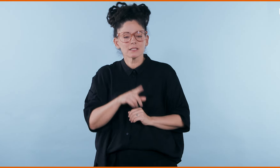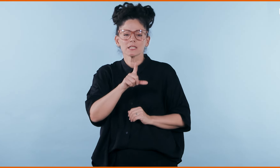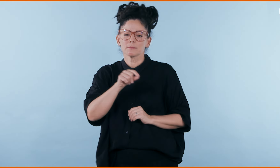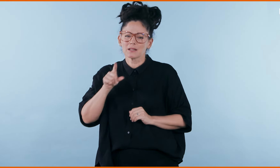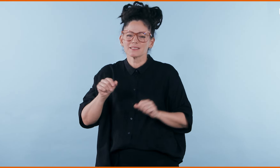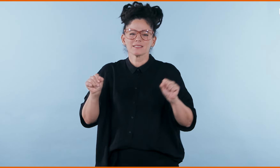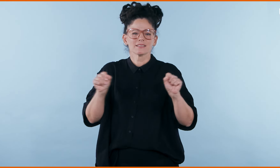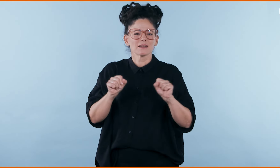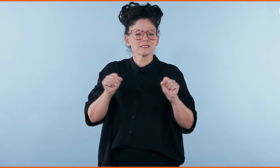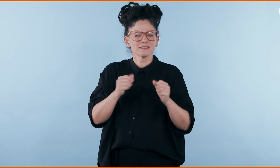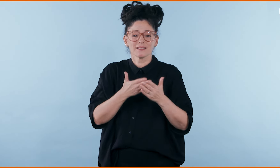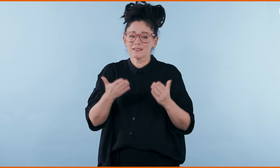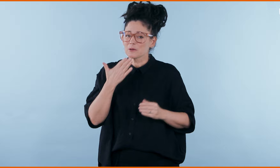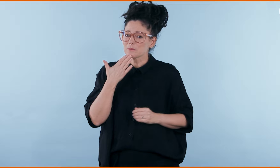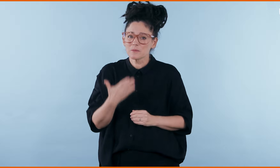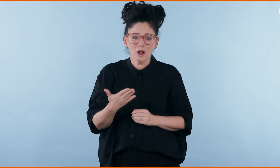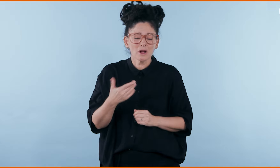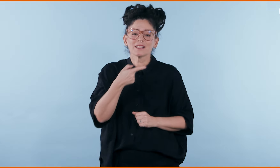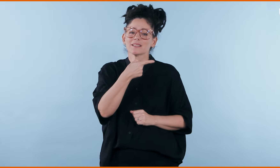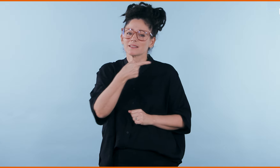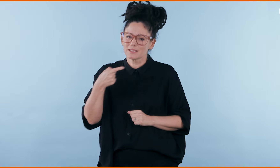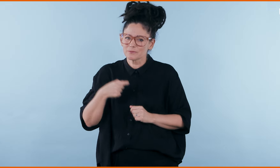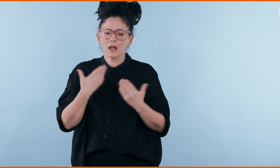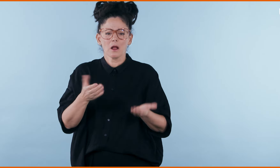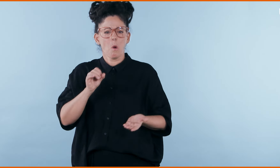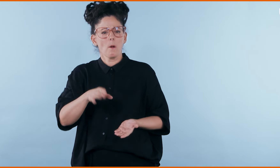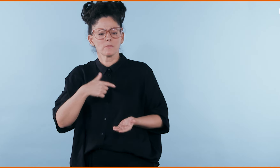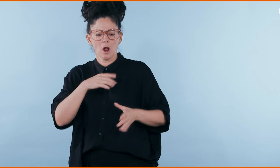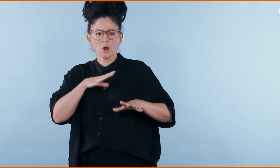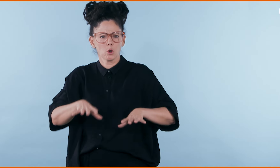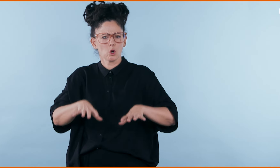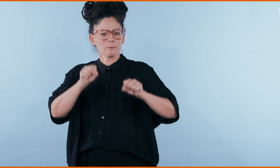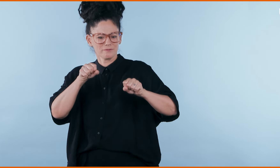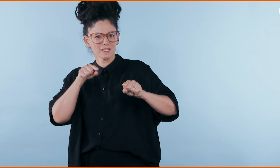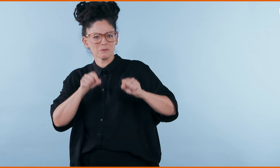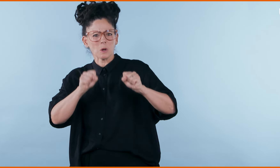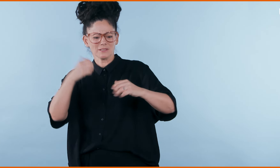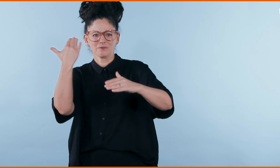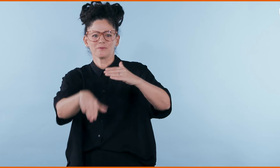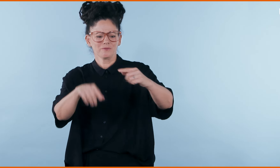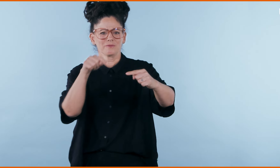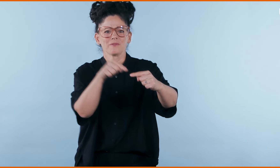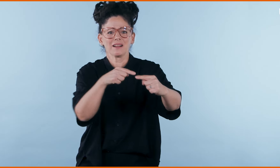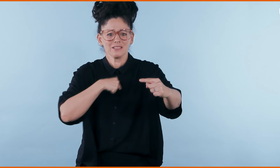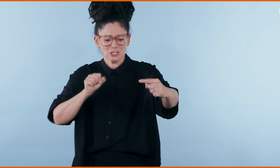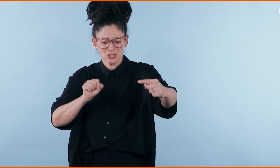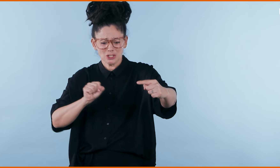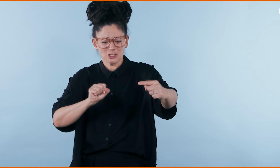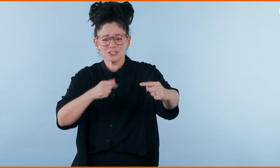Ibland är stress inte bra utan tvärtom, negativ. Det kan vara en uppgift med en deadline. Jag blir stressad.